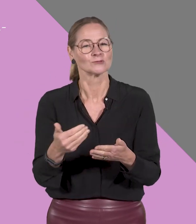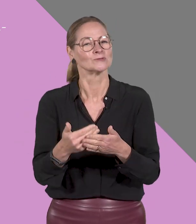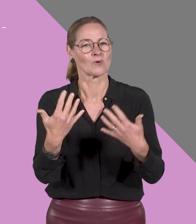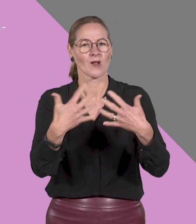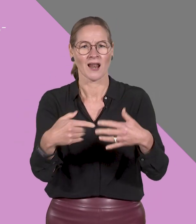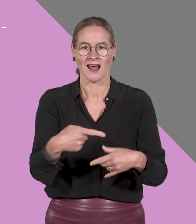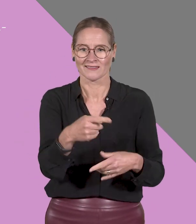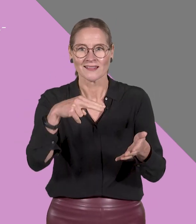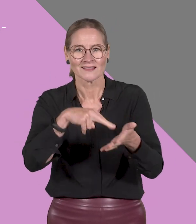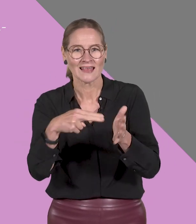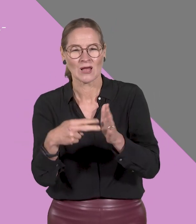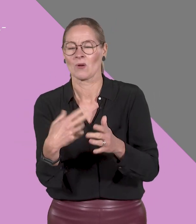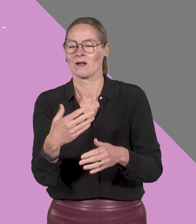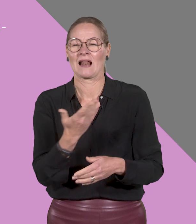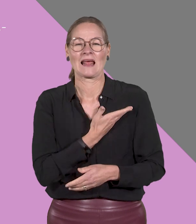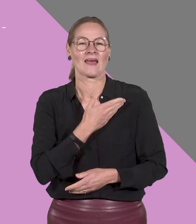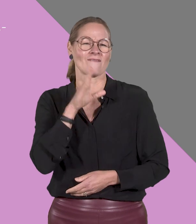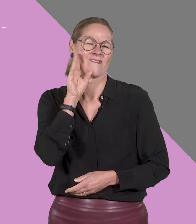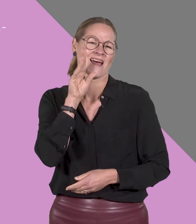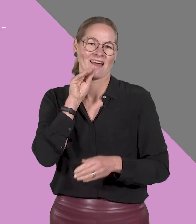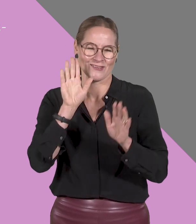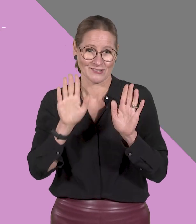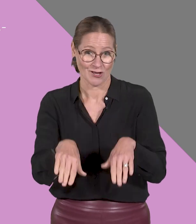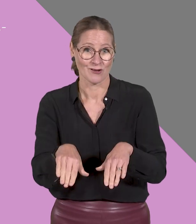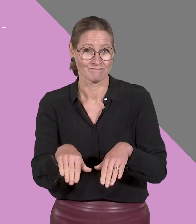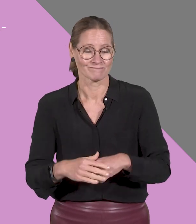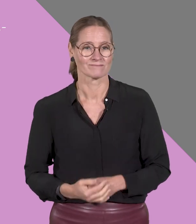koska niiden tekniikka on jo liian vanhaa.